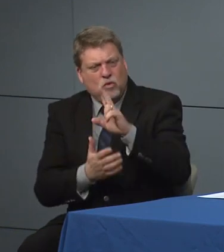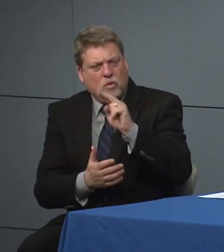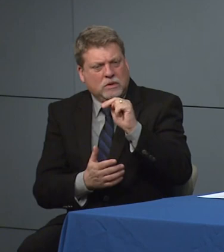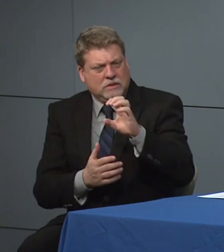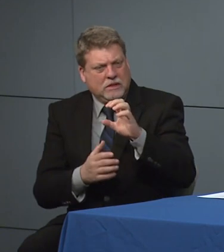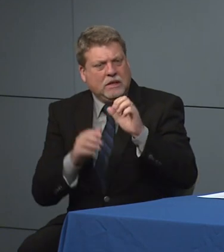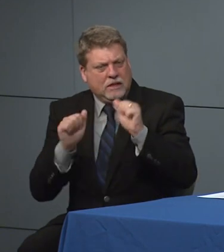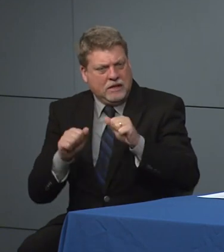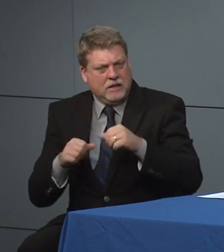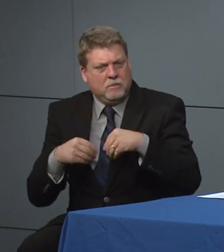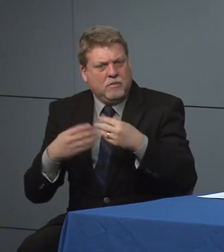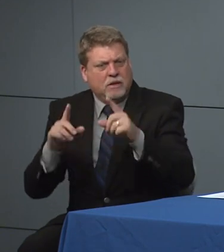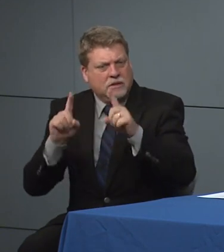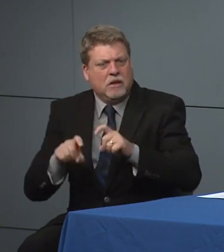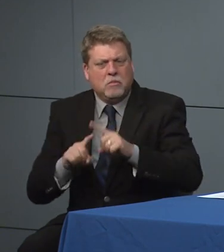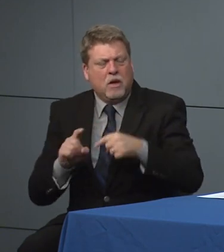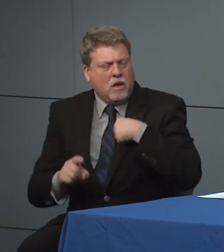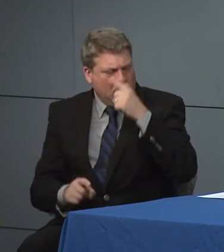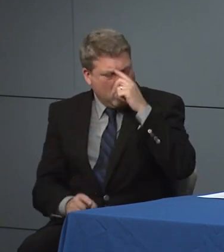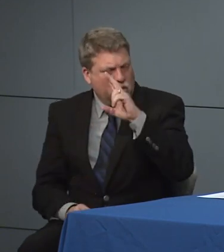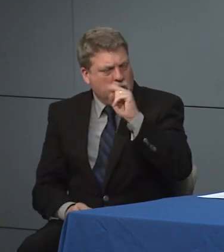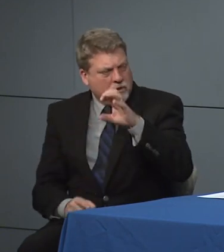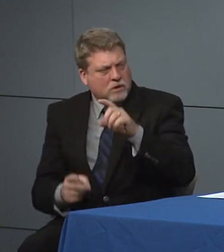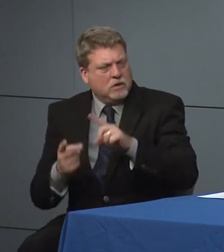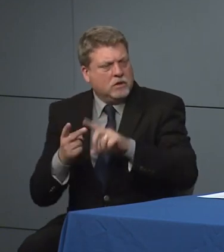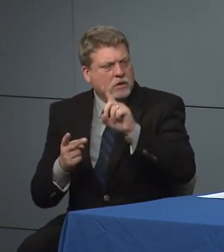un aprobación de FDA para pruebas en yo en siguen